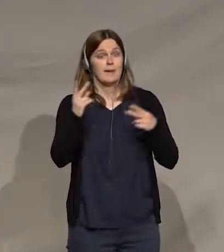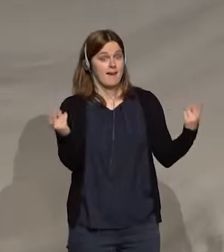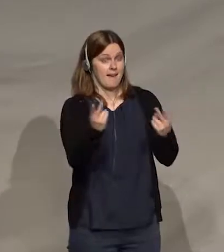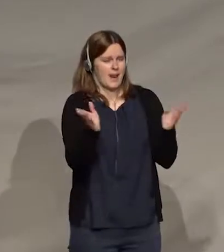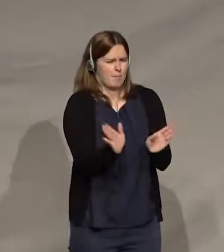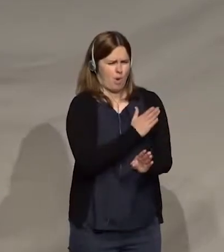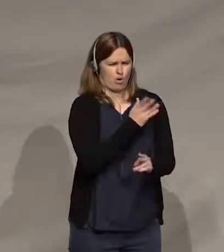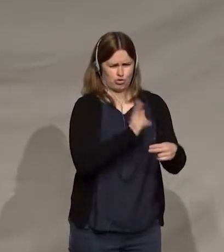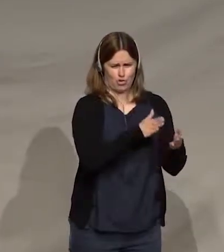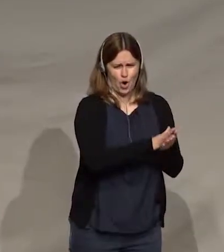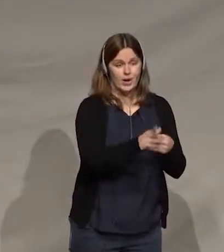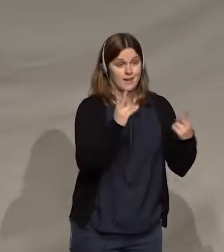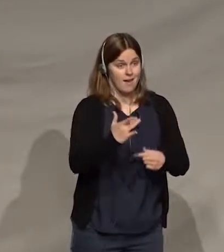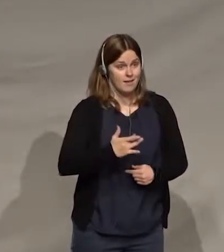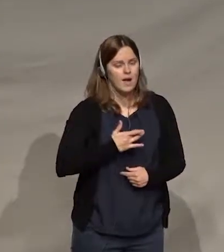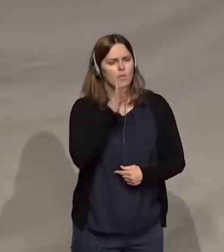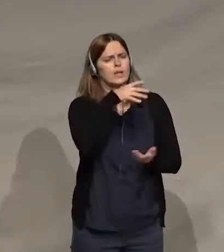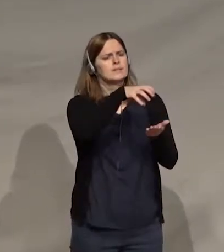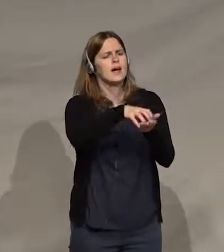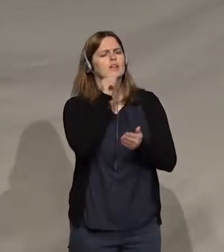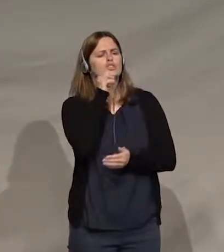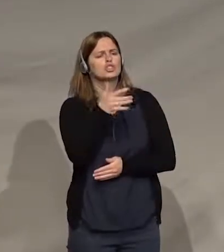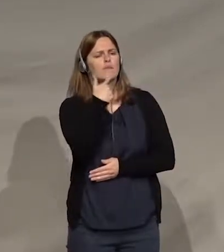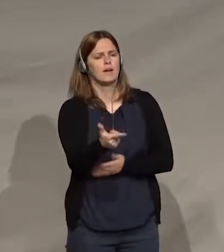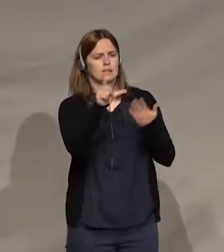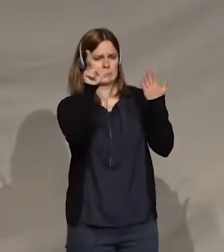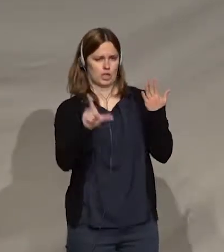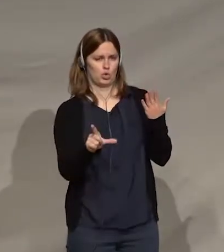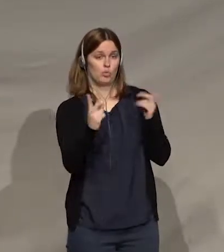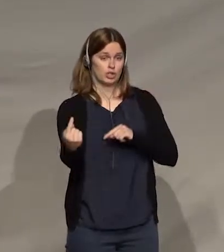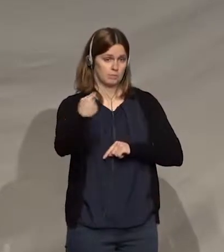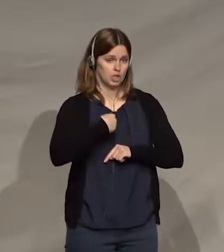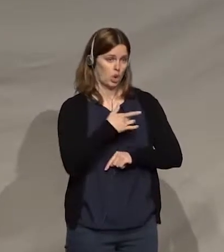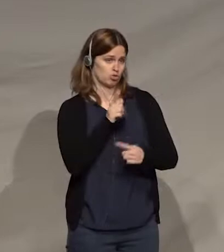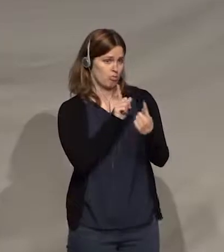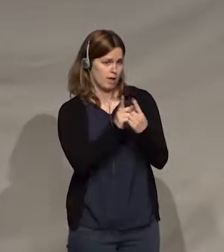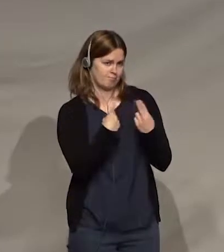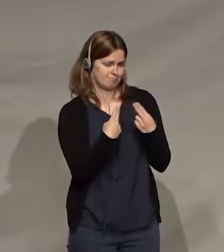Tyhle dvě prezentace je opravdu těžké následovat. Ale pokusím se.